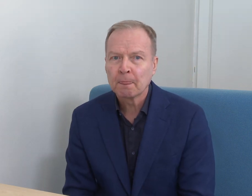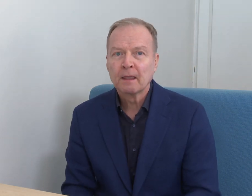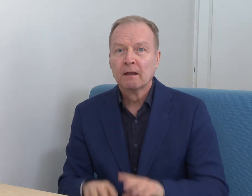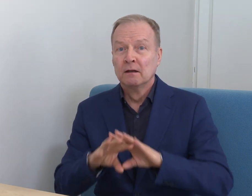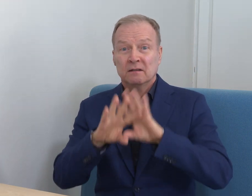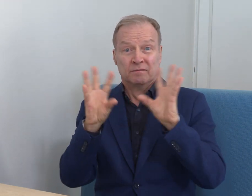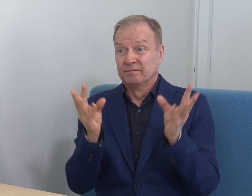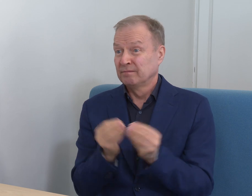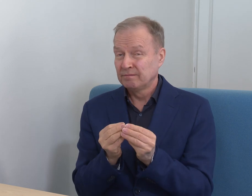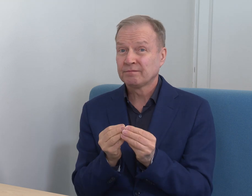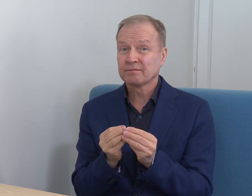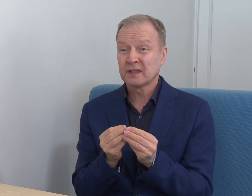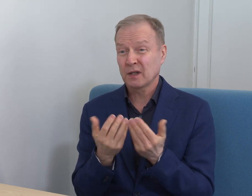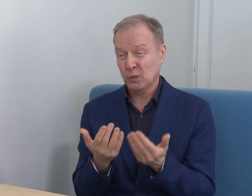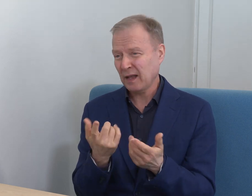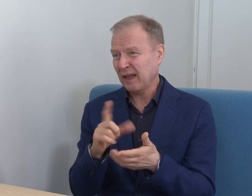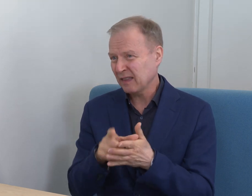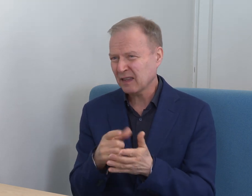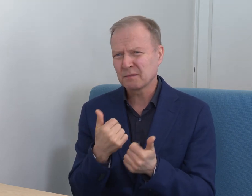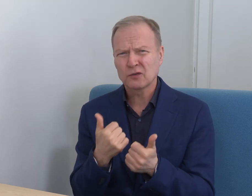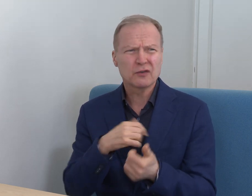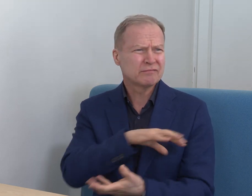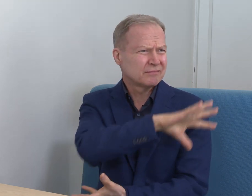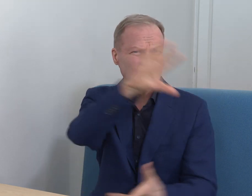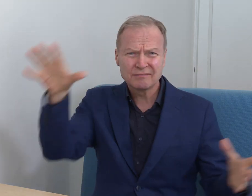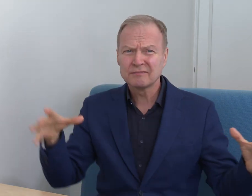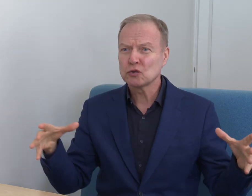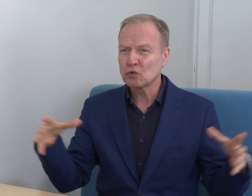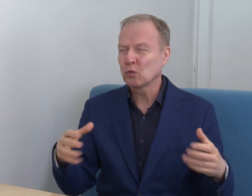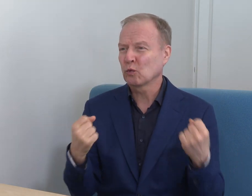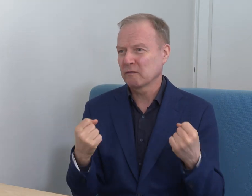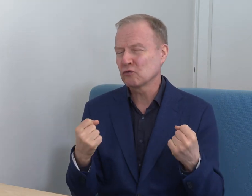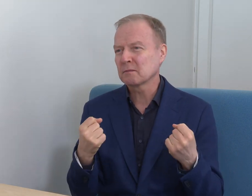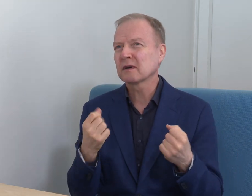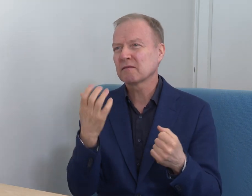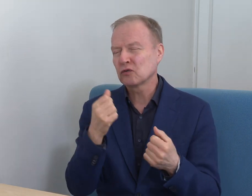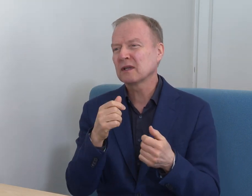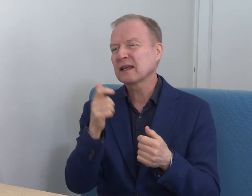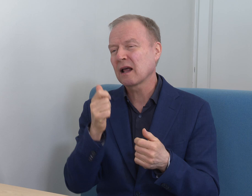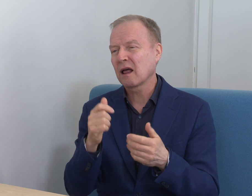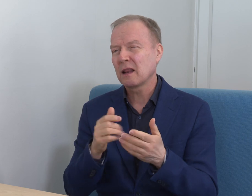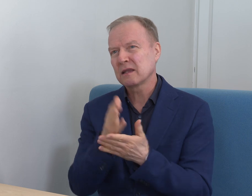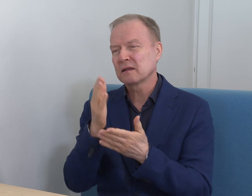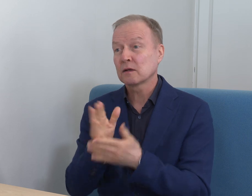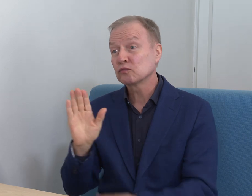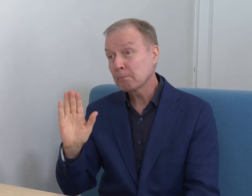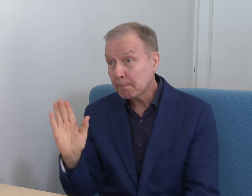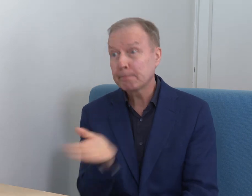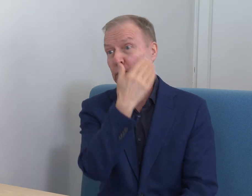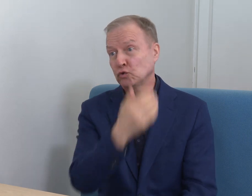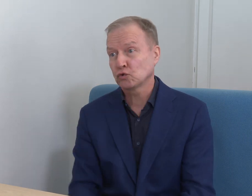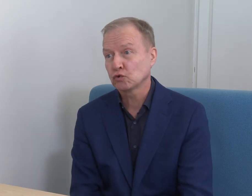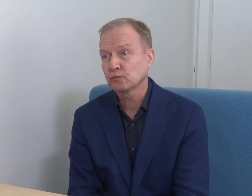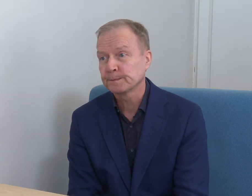Toivon, että saamme joukkovoimalla taisteltua Kelan uuden linjauksen pois.